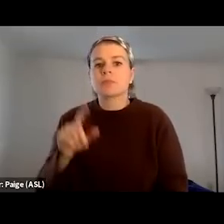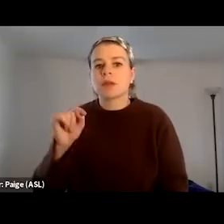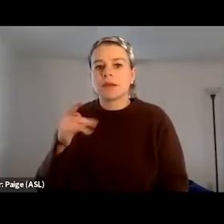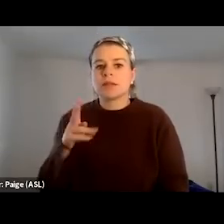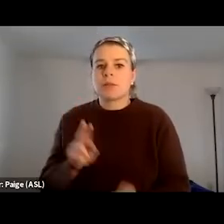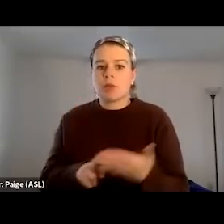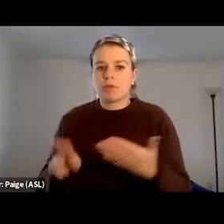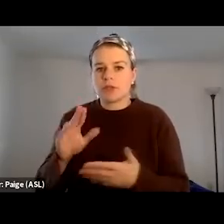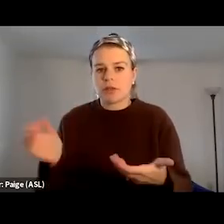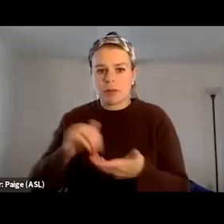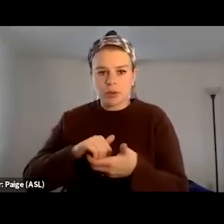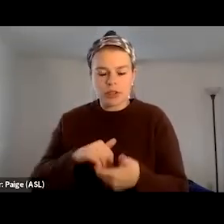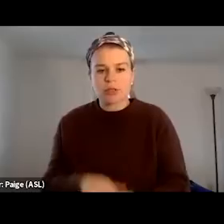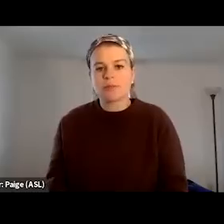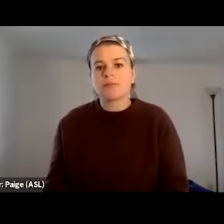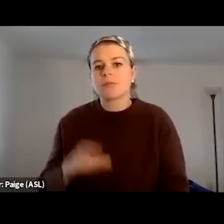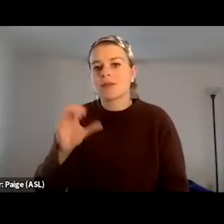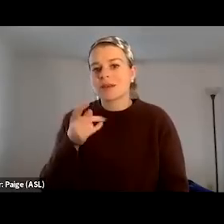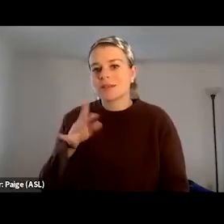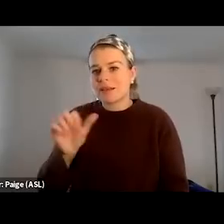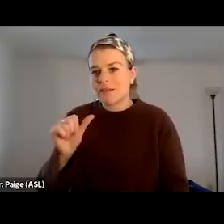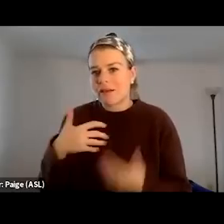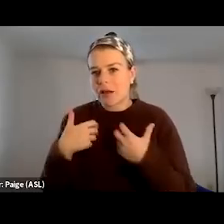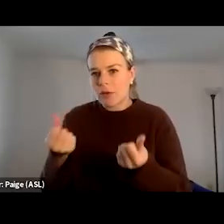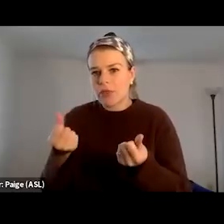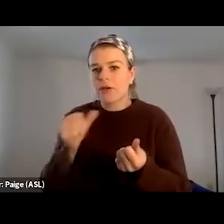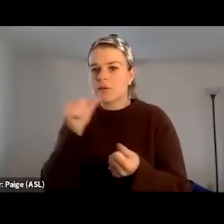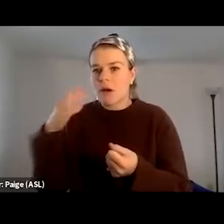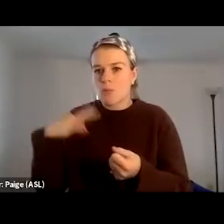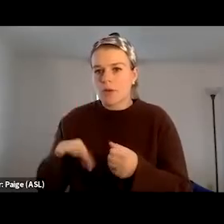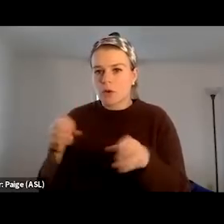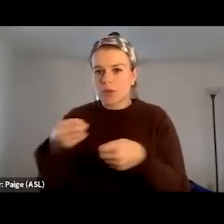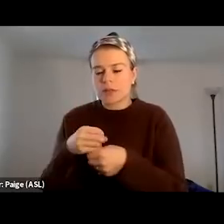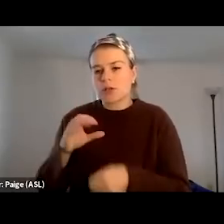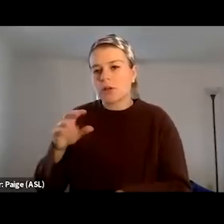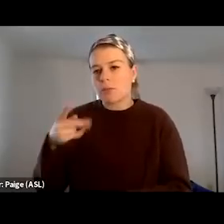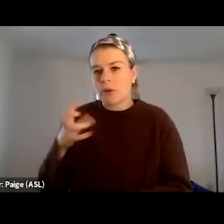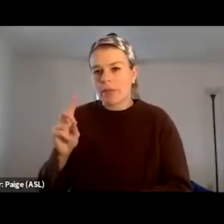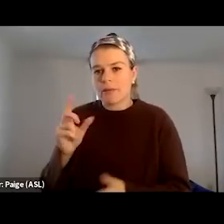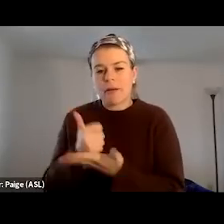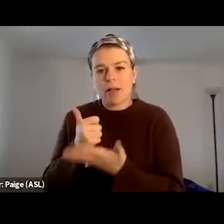en Filadelfia, a Cascadia Health, que es una organización sin fines de lucro en Portland que apoya a personas que enfrentan desafíos de salud mental